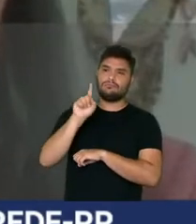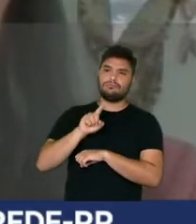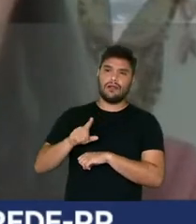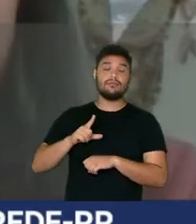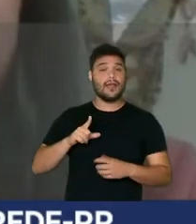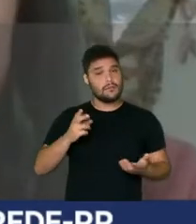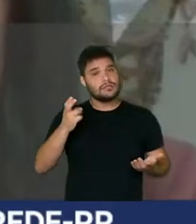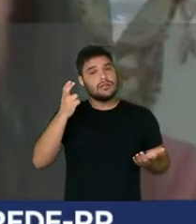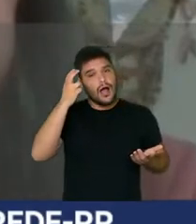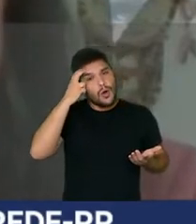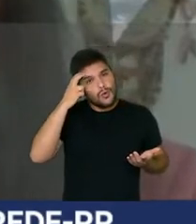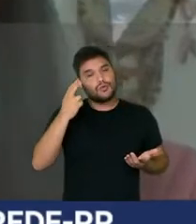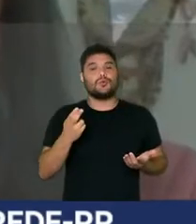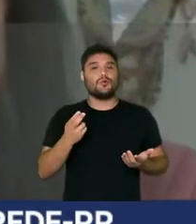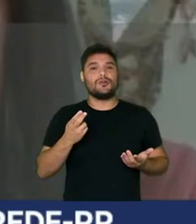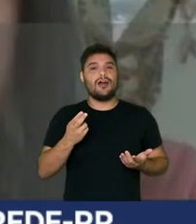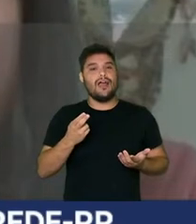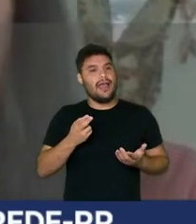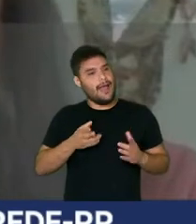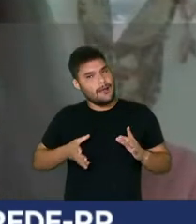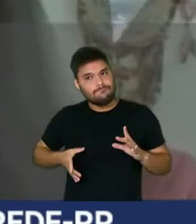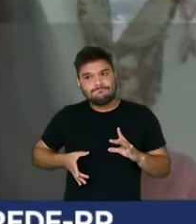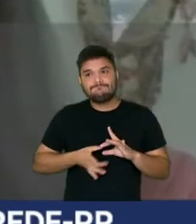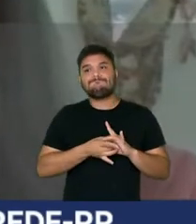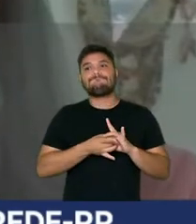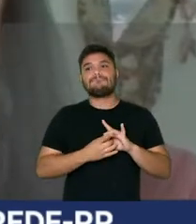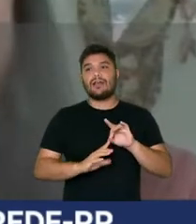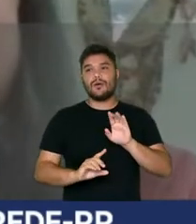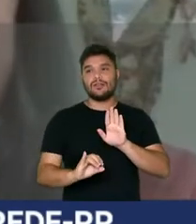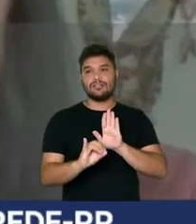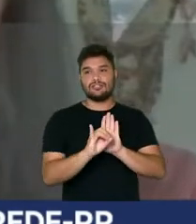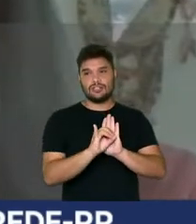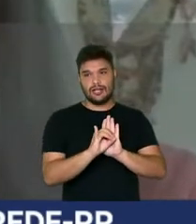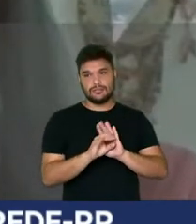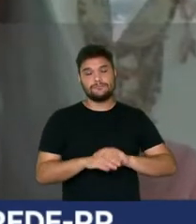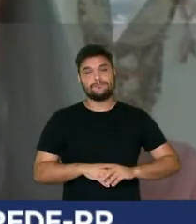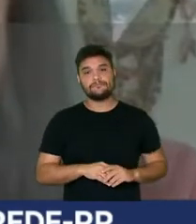EM VÁRIOS PARTES DO PAÍS, TEMOS ESSA CULTURA COMO RAIZ DAS NOSSAS PRÓPRIOS